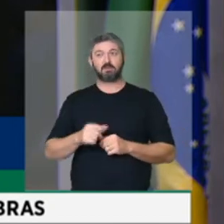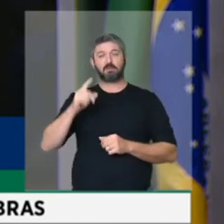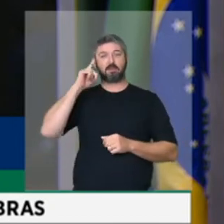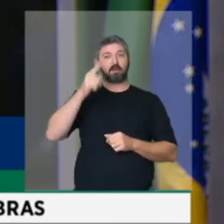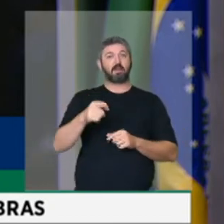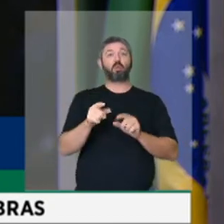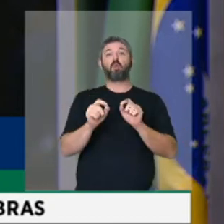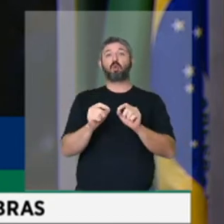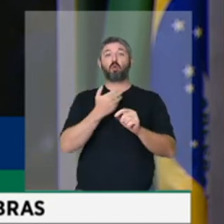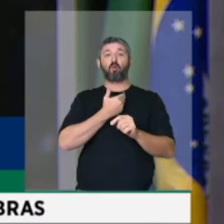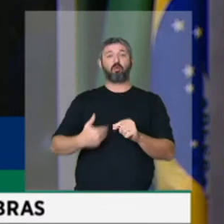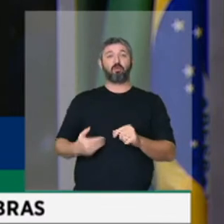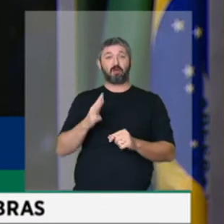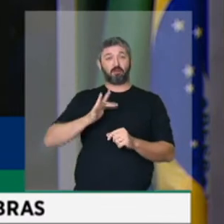OS CUSTEIOS E OS CONTRATOS